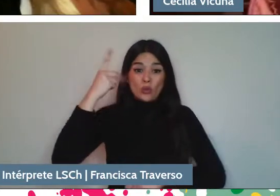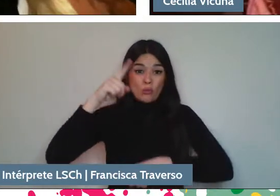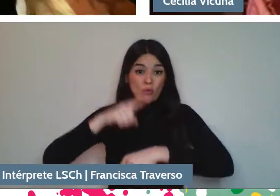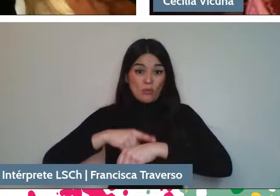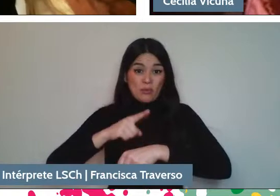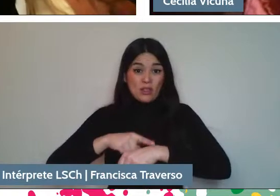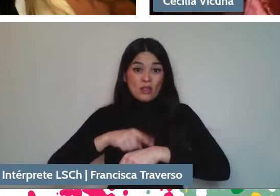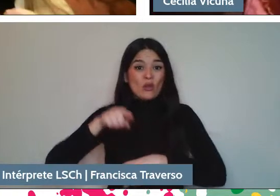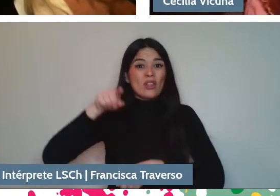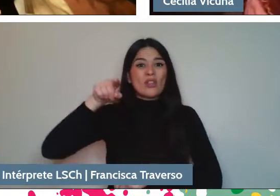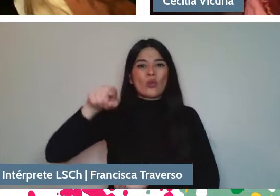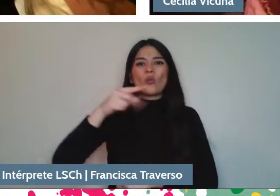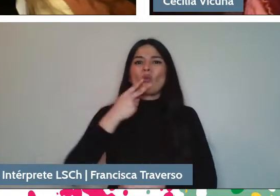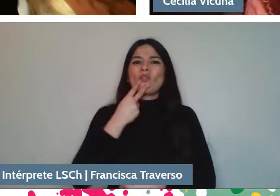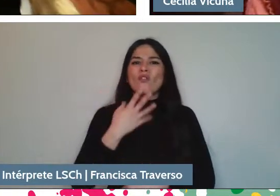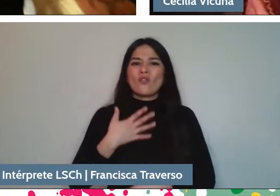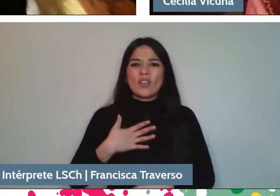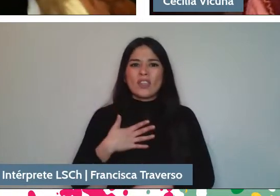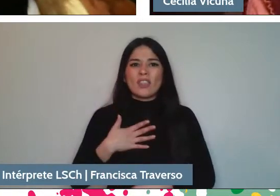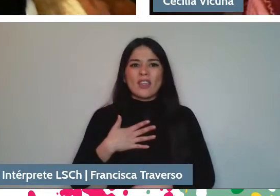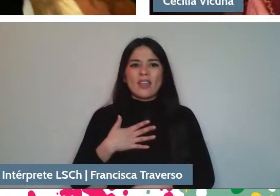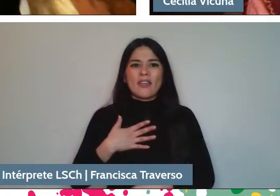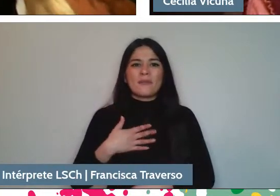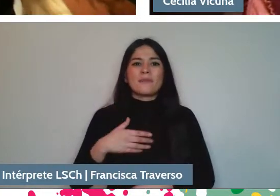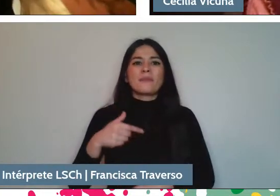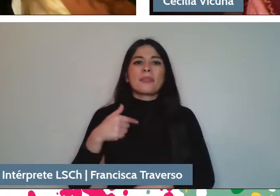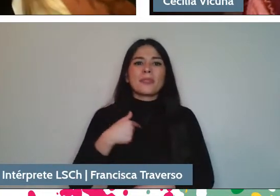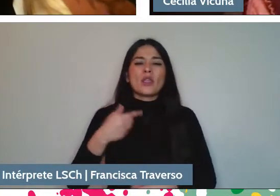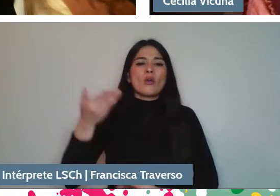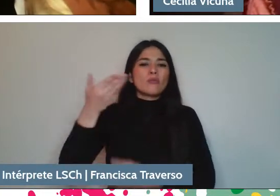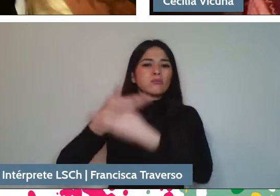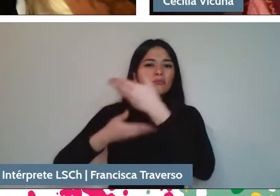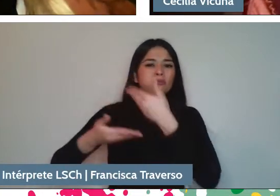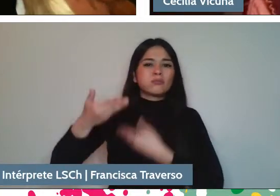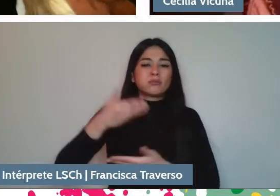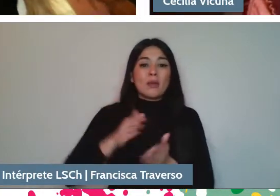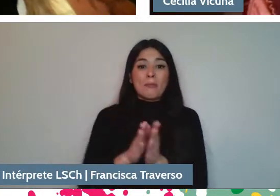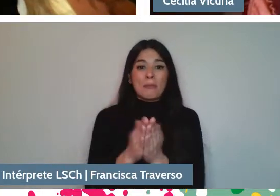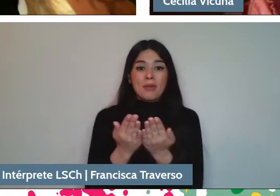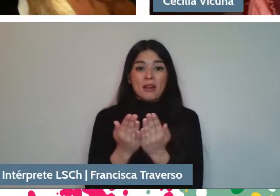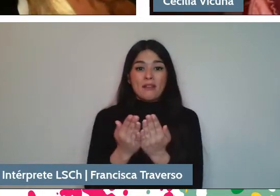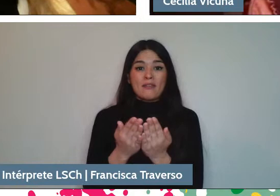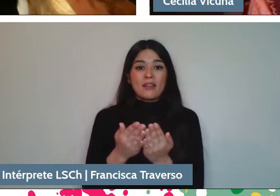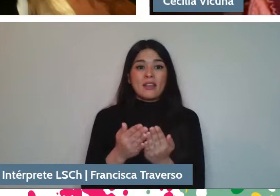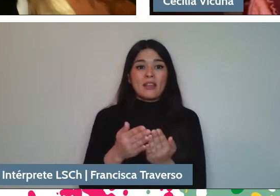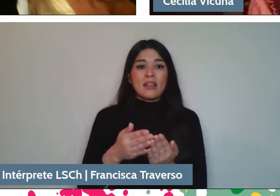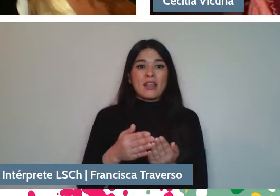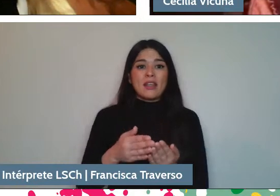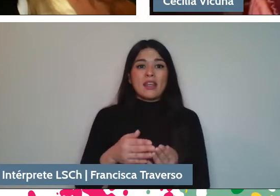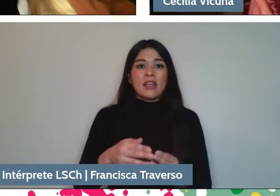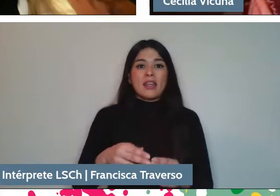y que voy a tomar de nuevo tu palabra arma "mentira". "Hacer tira la mente".